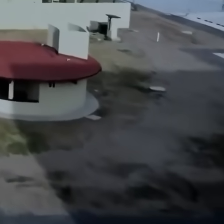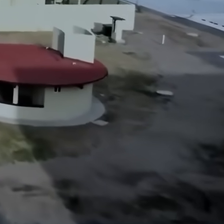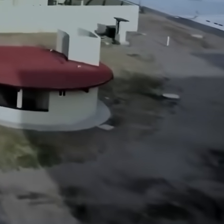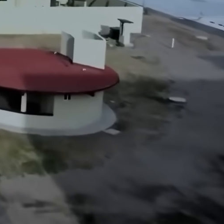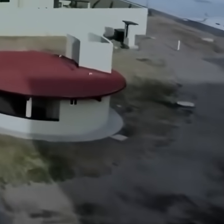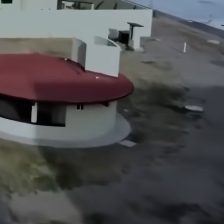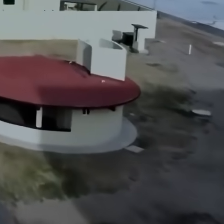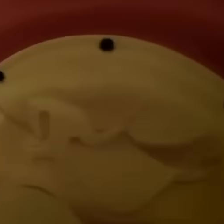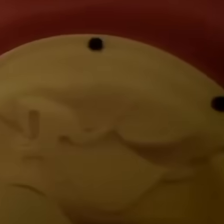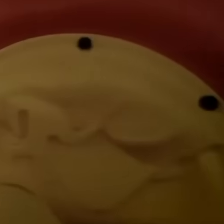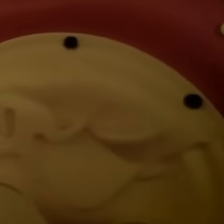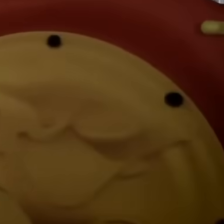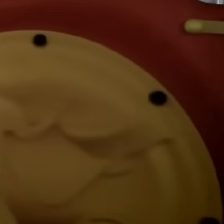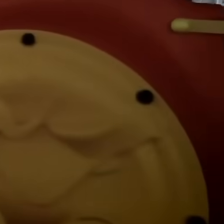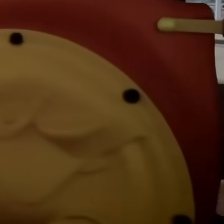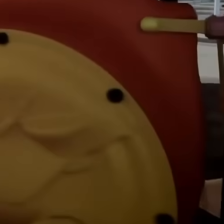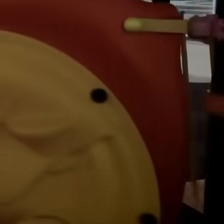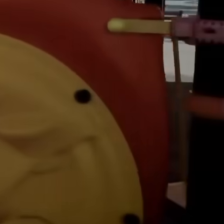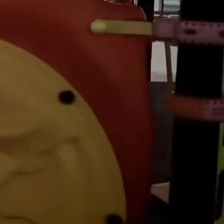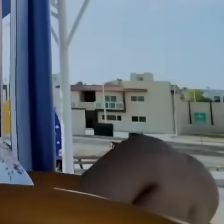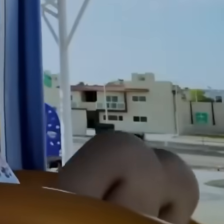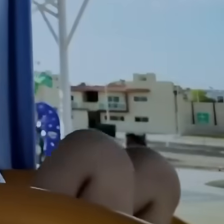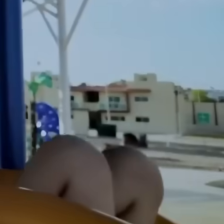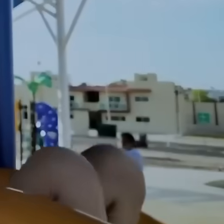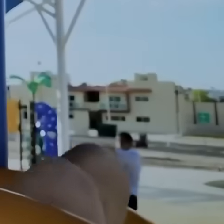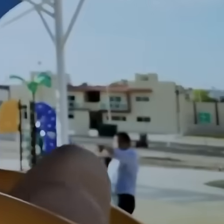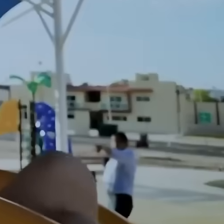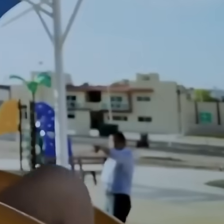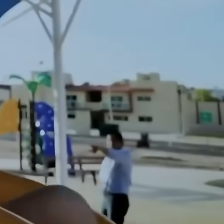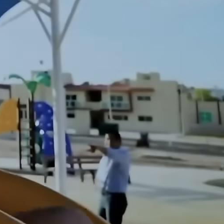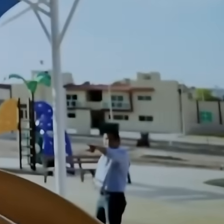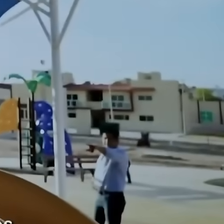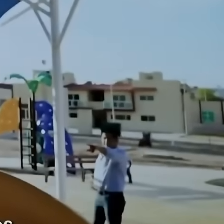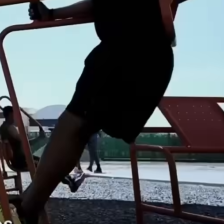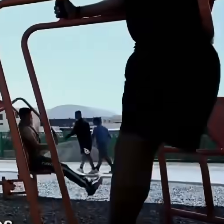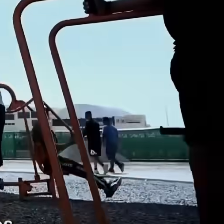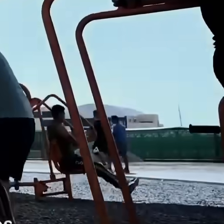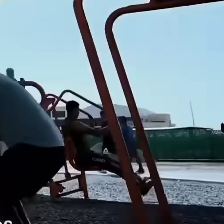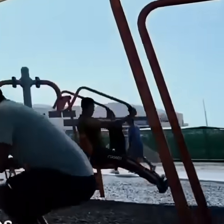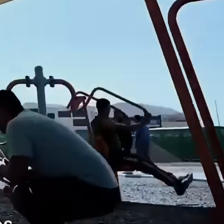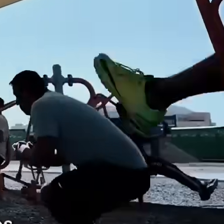viviendas. Además, cuenta con áreas recreativas como juegos infantiles, gimnasio al aire libre,